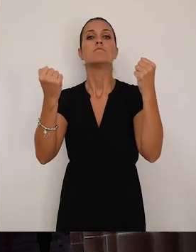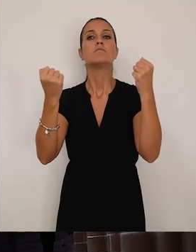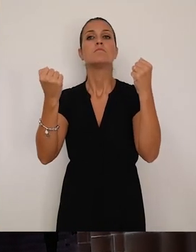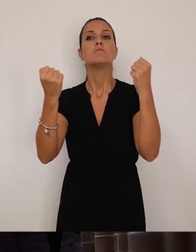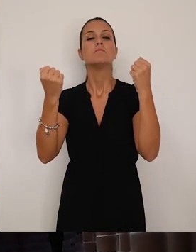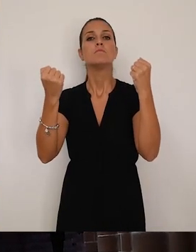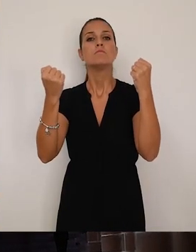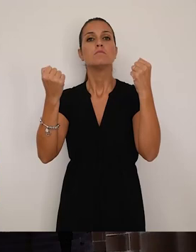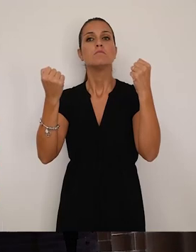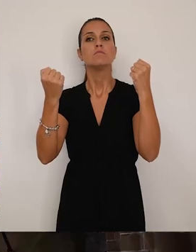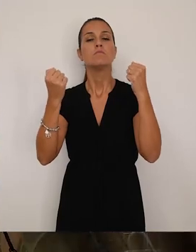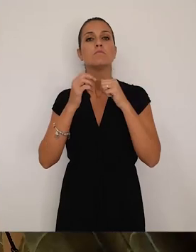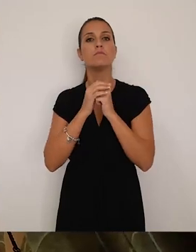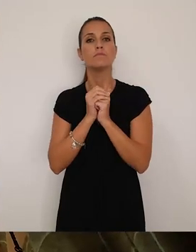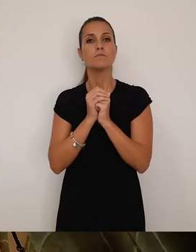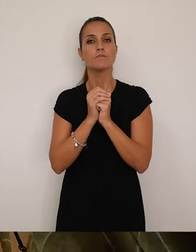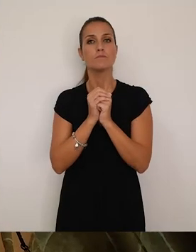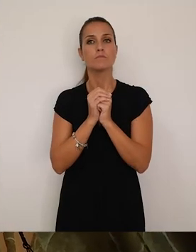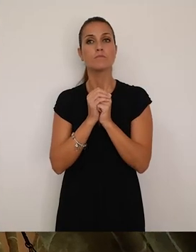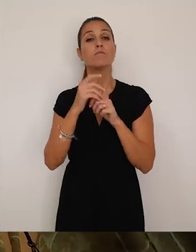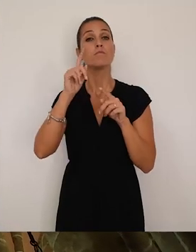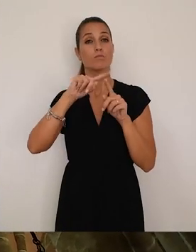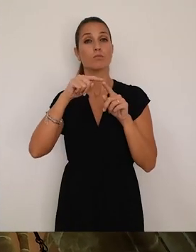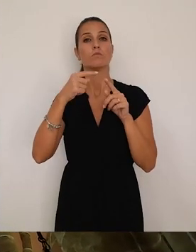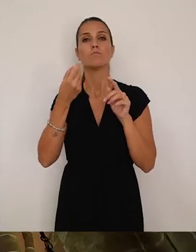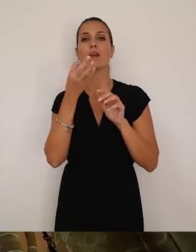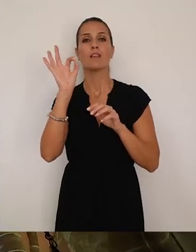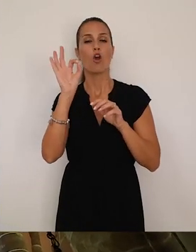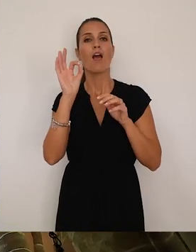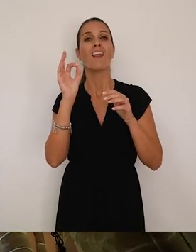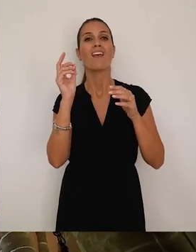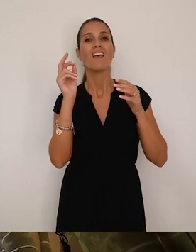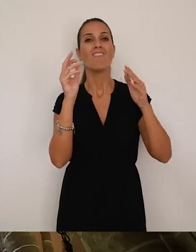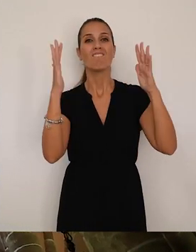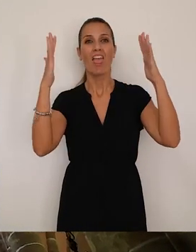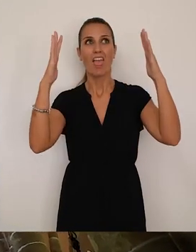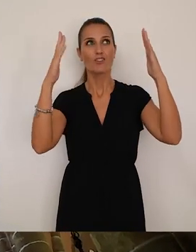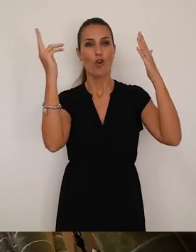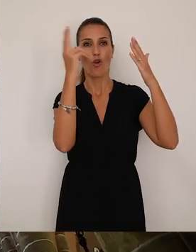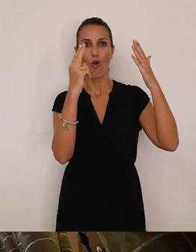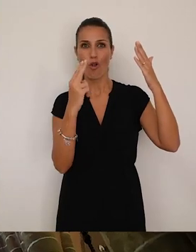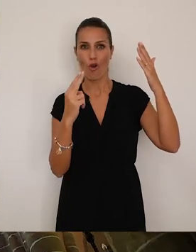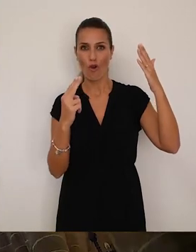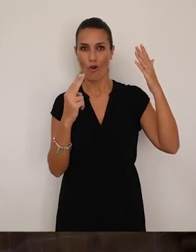un’imponente sistema di pilastri. Al contesto monumentale, bene si integrano